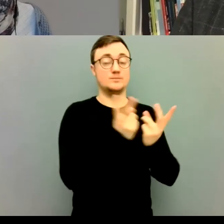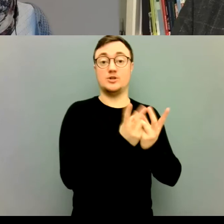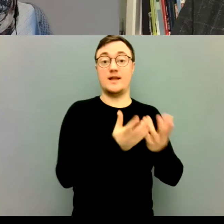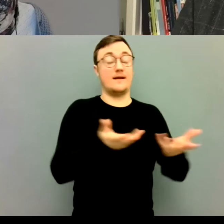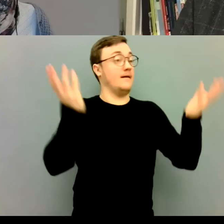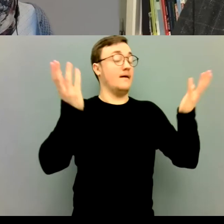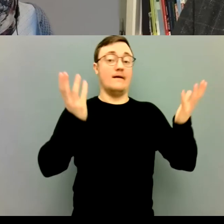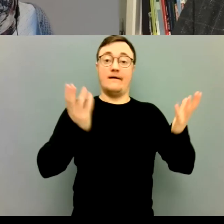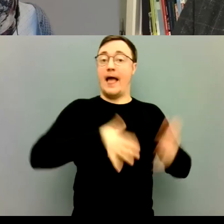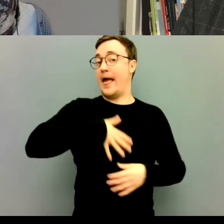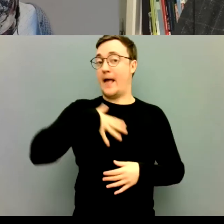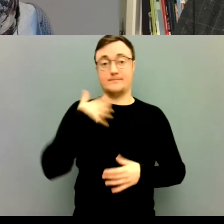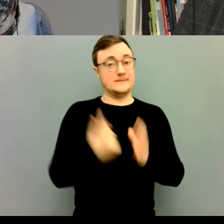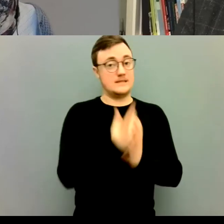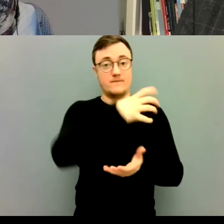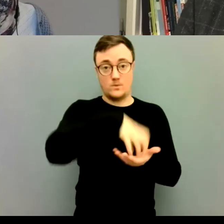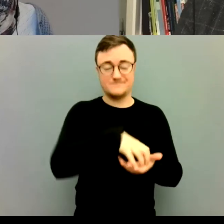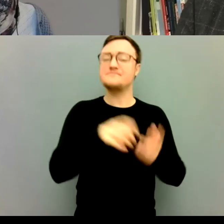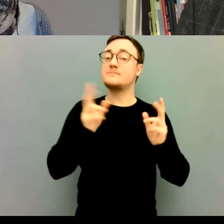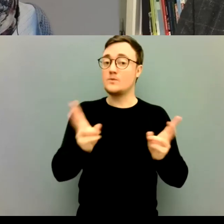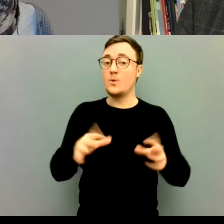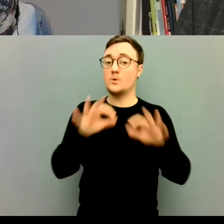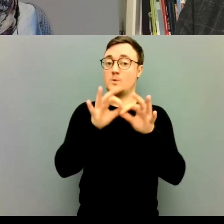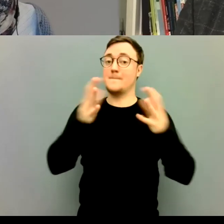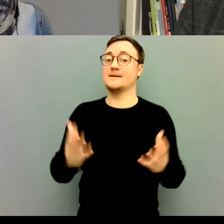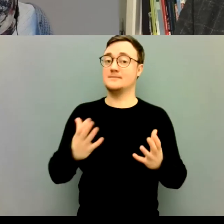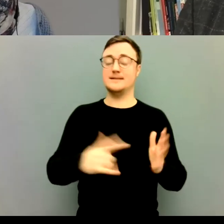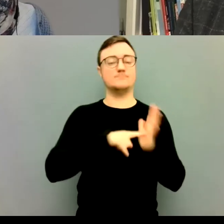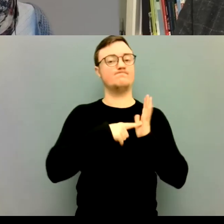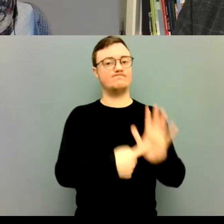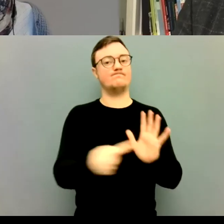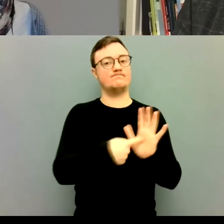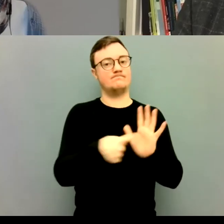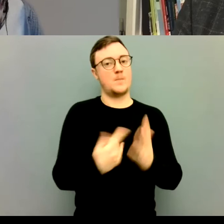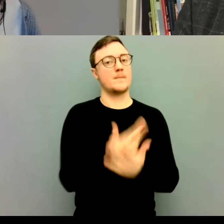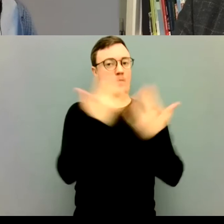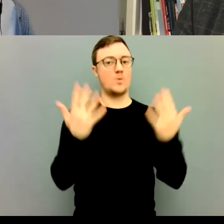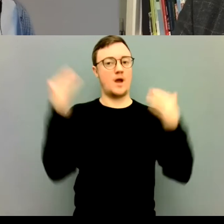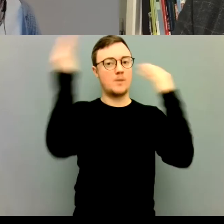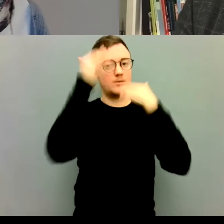Pandemin satte fingret på en del problem vi haft i sjukvården ganska-